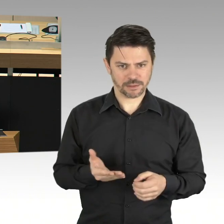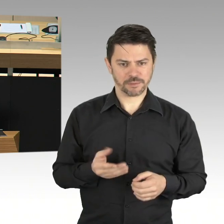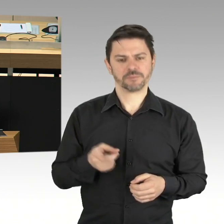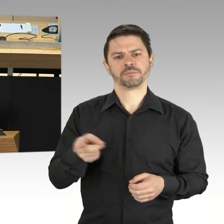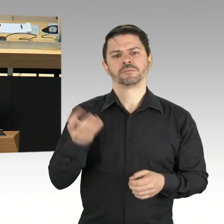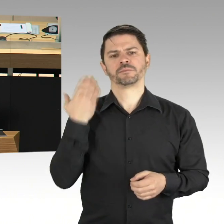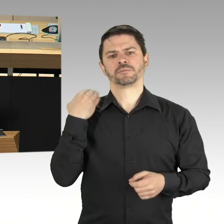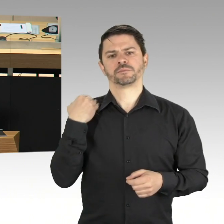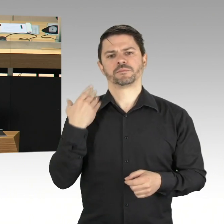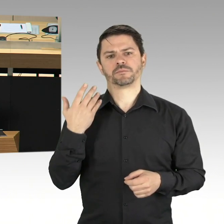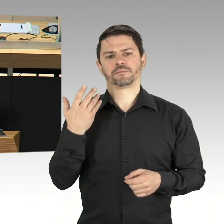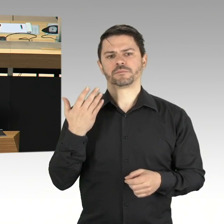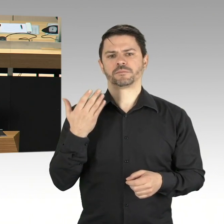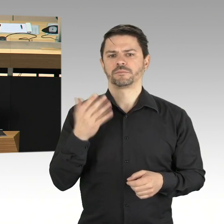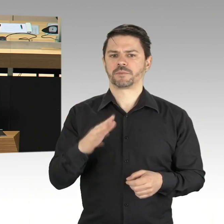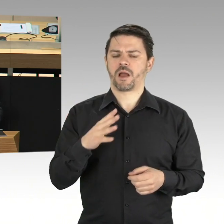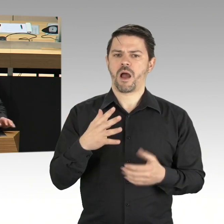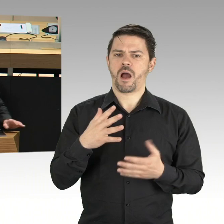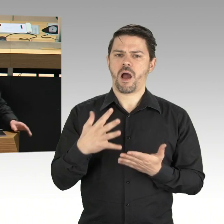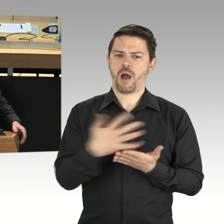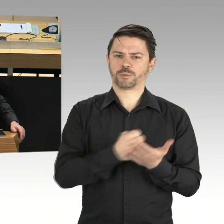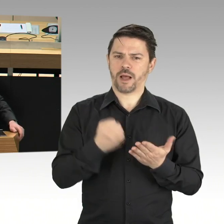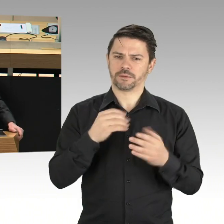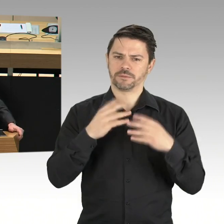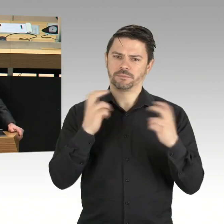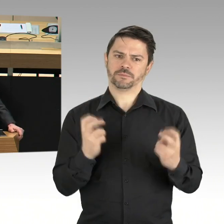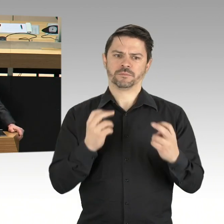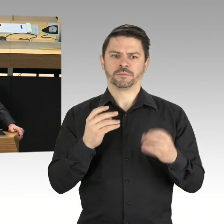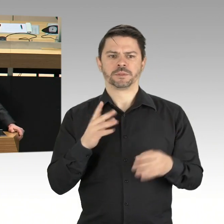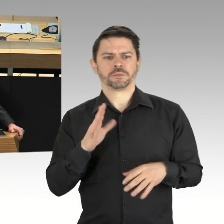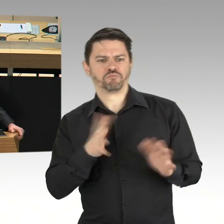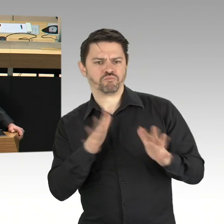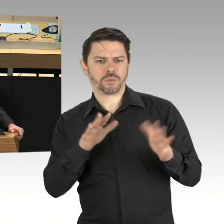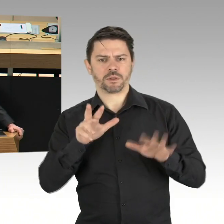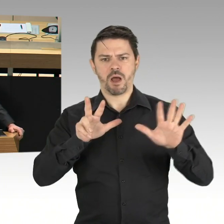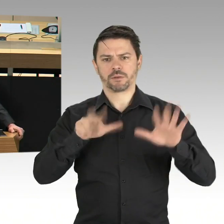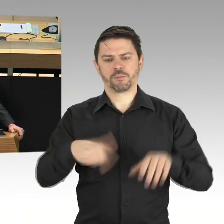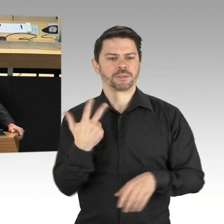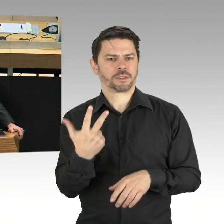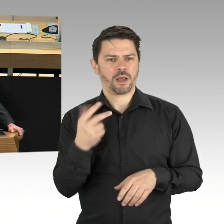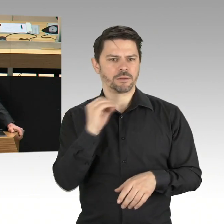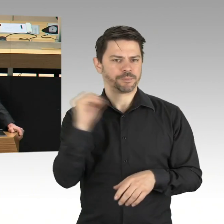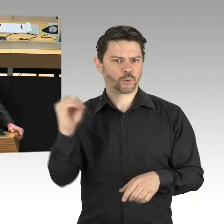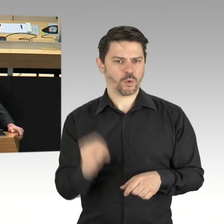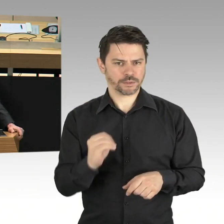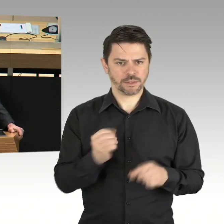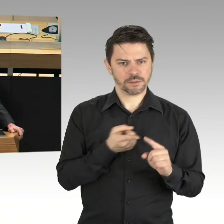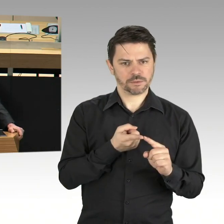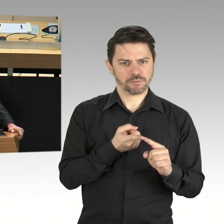Die Angebotsmieten um 24,5 Prozent und die Immobilienpreise um 50 Prozent.